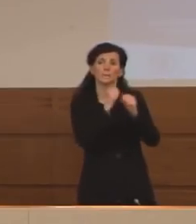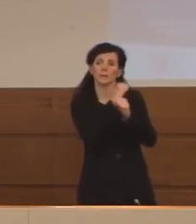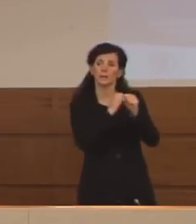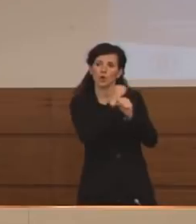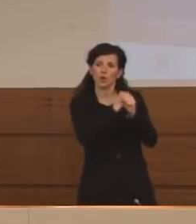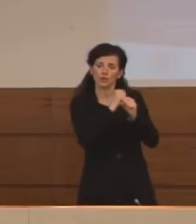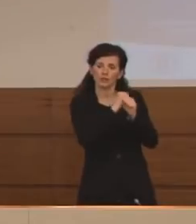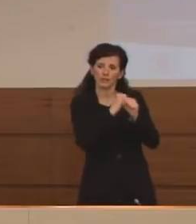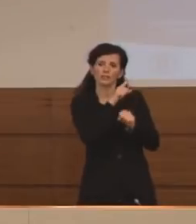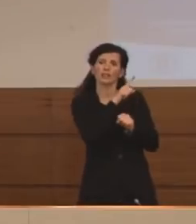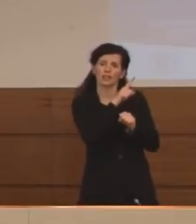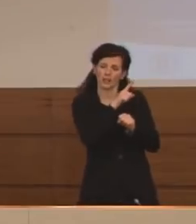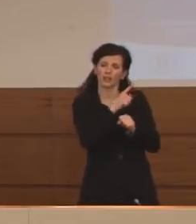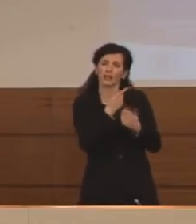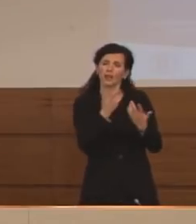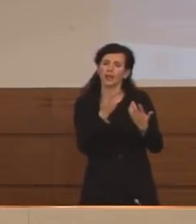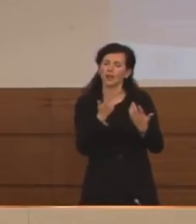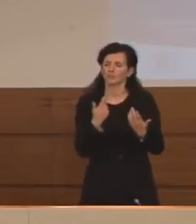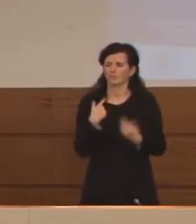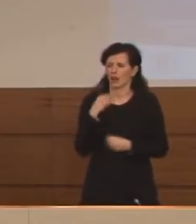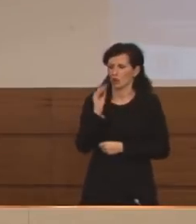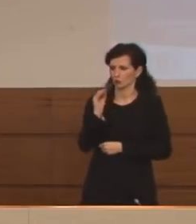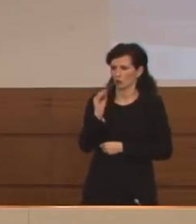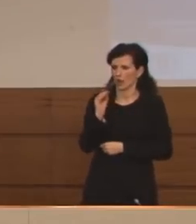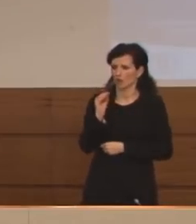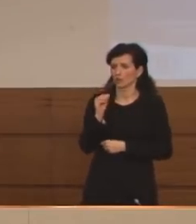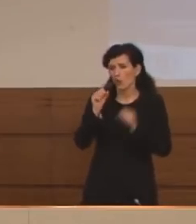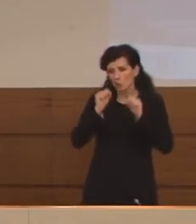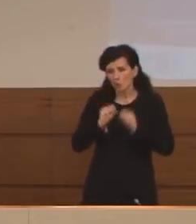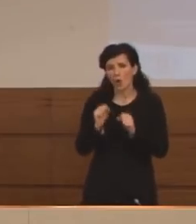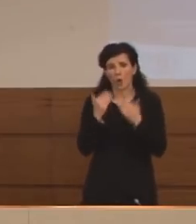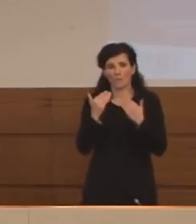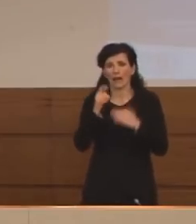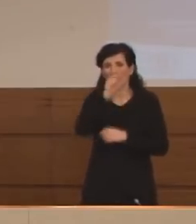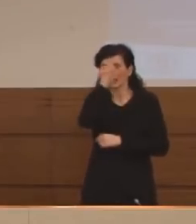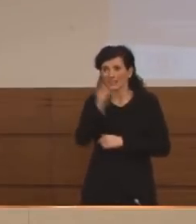Quindi l'altra domanda è, non ci può essere la possibilità di omologare l'Italia, di unificarla?